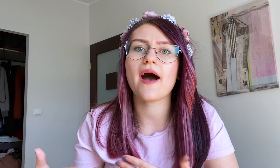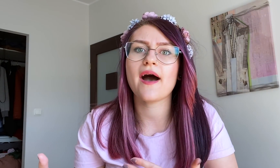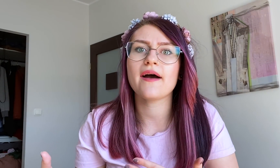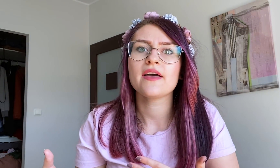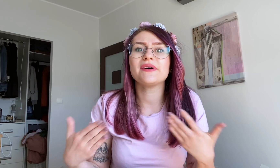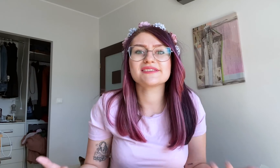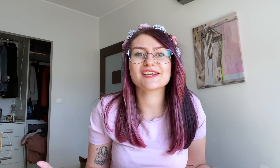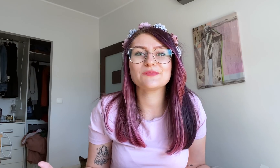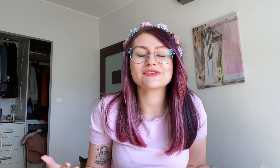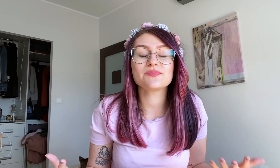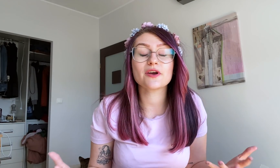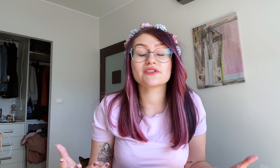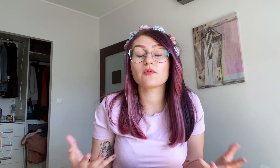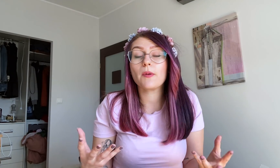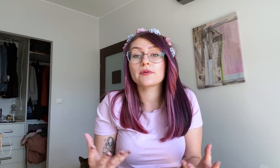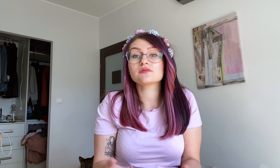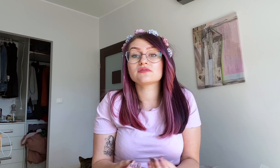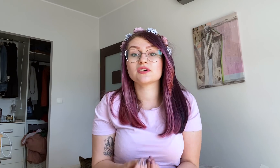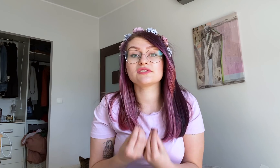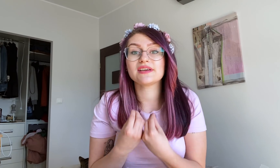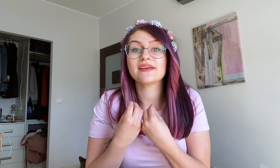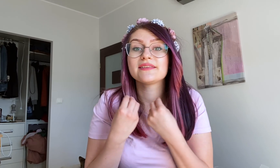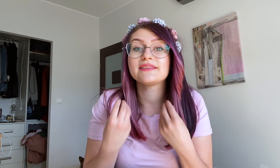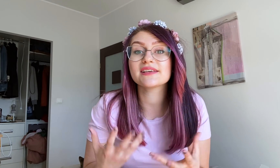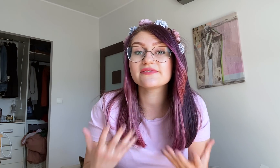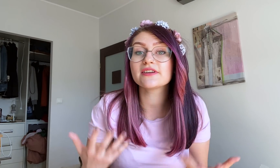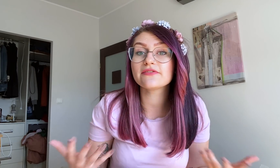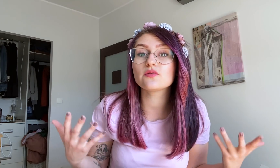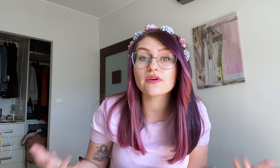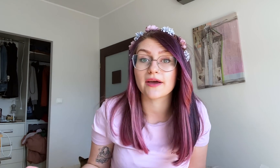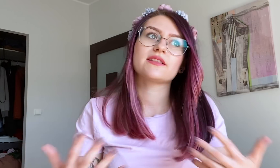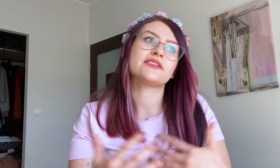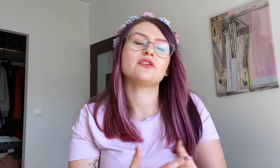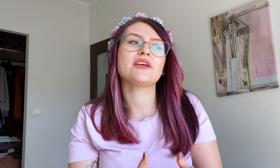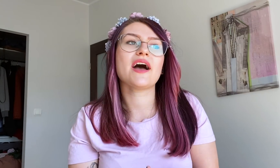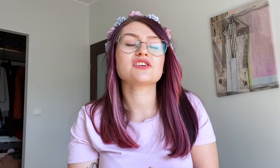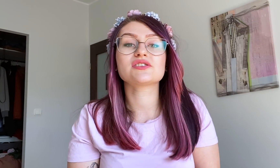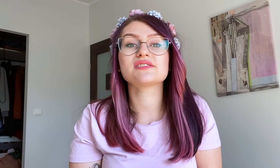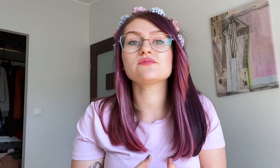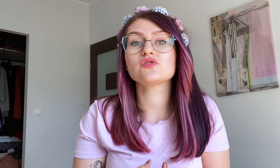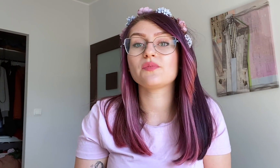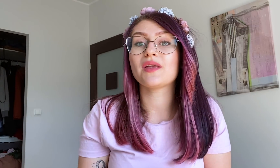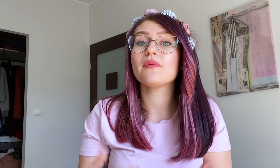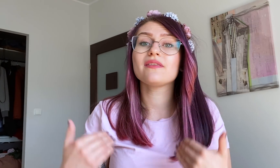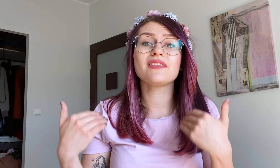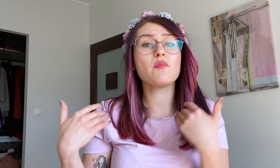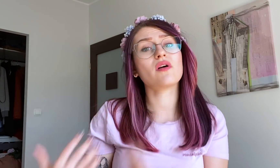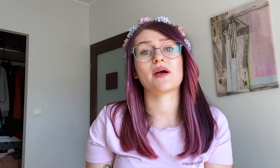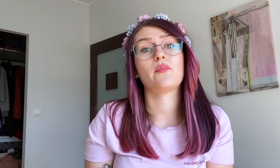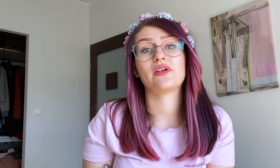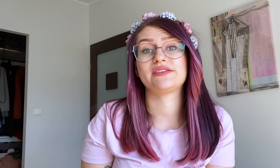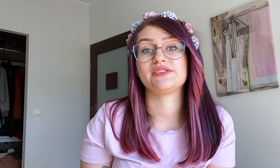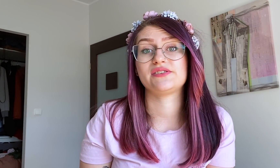a bez znajomości PJM-u po prostu tego się nie zweryfikuje. Dlatego ja z czystym sumieniem nie mogę polecić